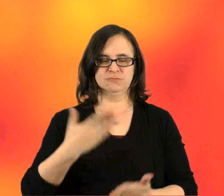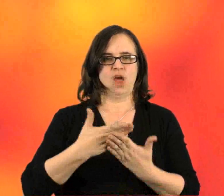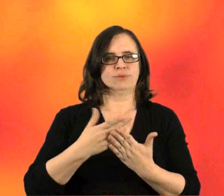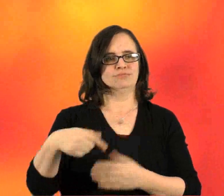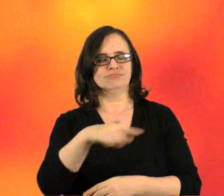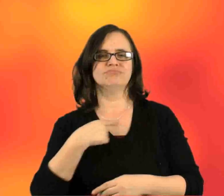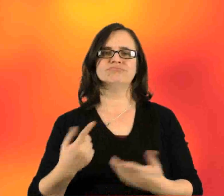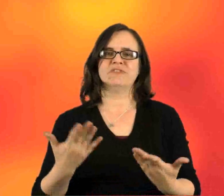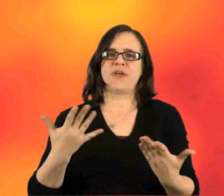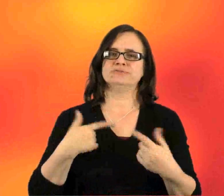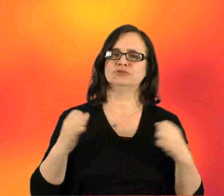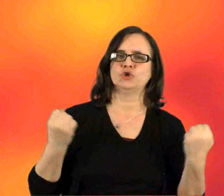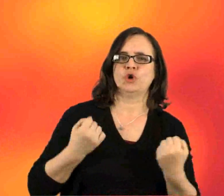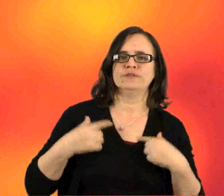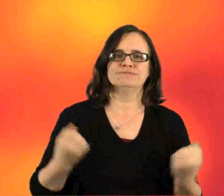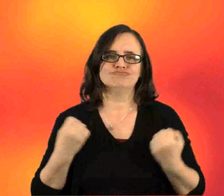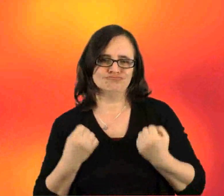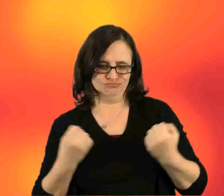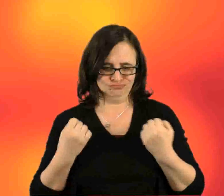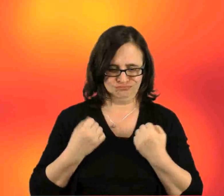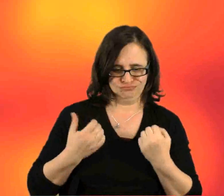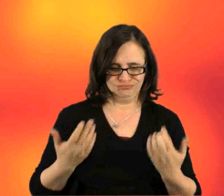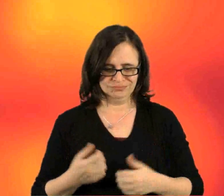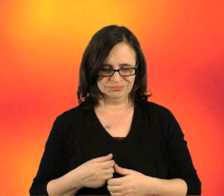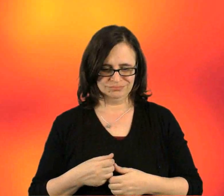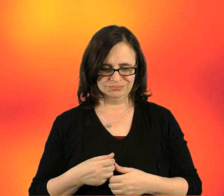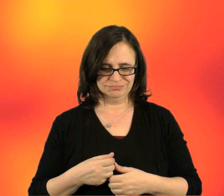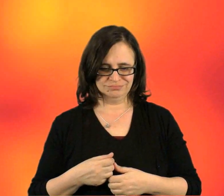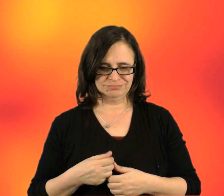Deshalb können wir viel üben